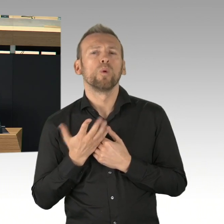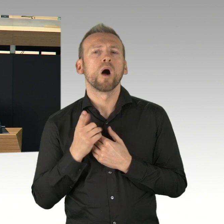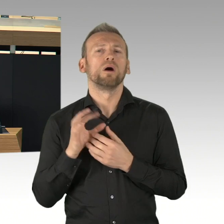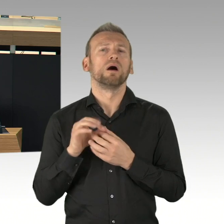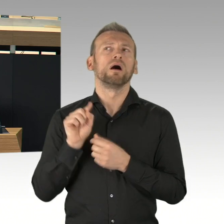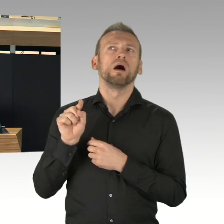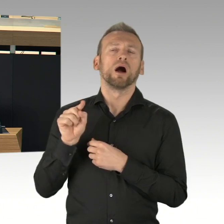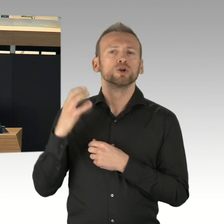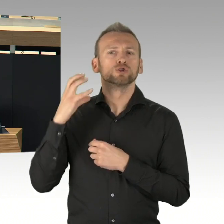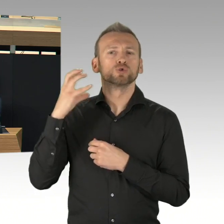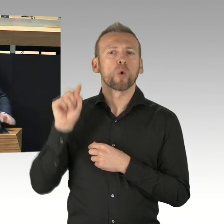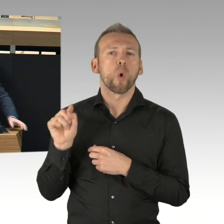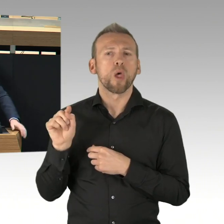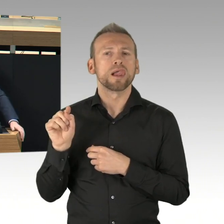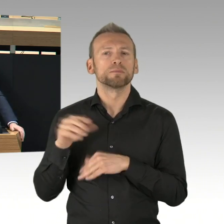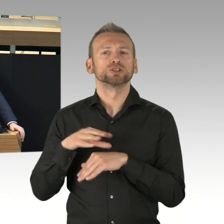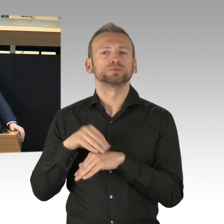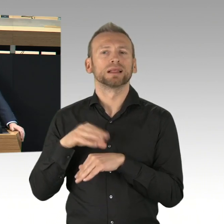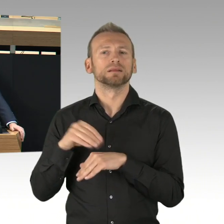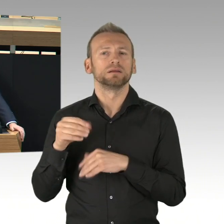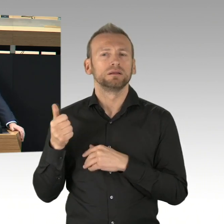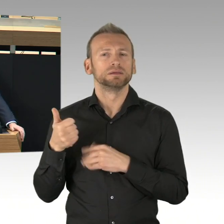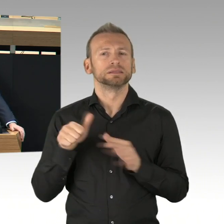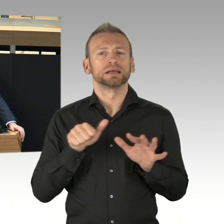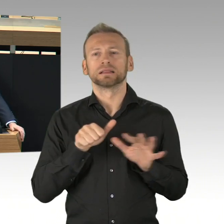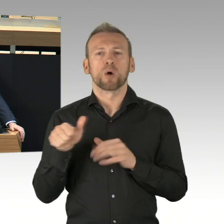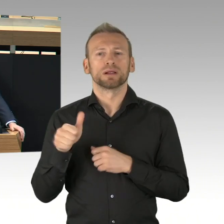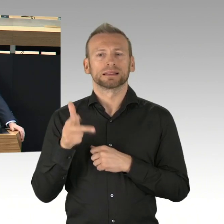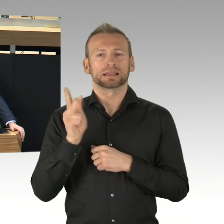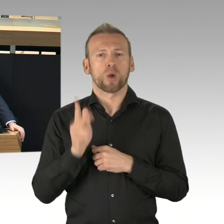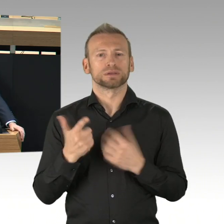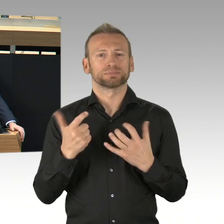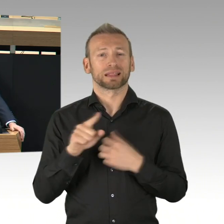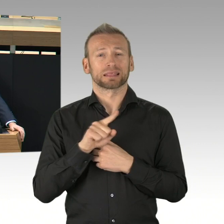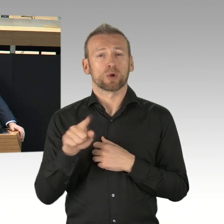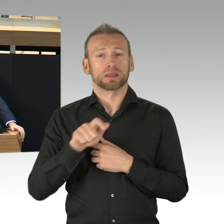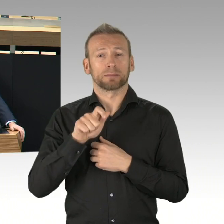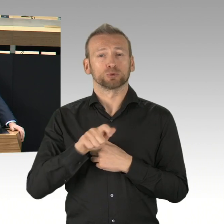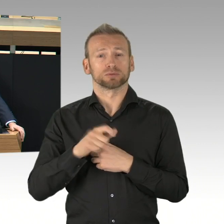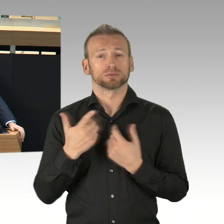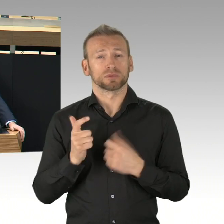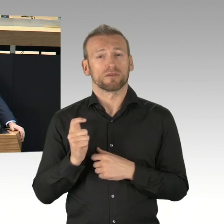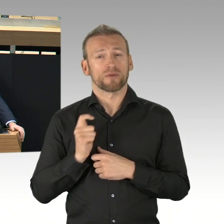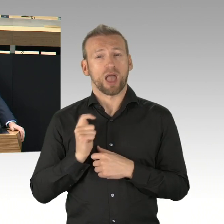(Beifall) Und deshalb ist es umso wichtiger,